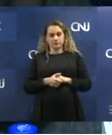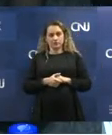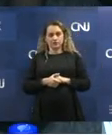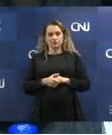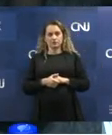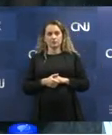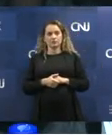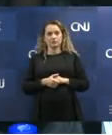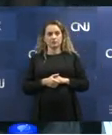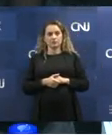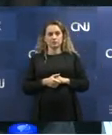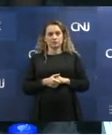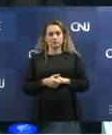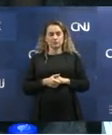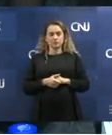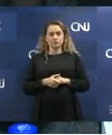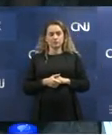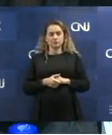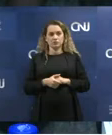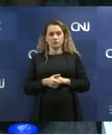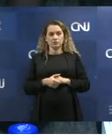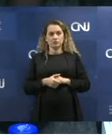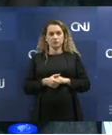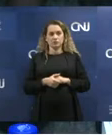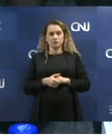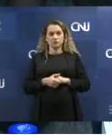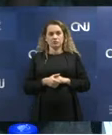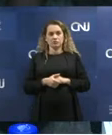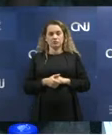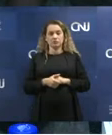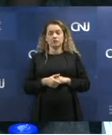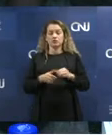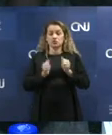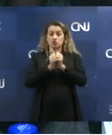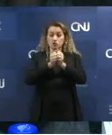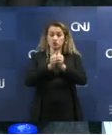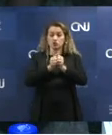o conselheiro Mário Maia, portanto presidente.